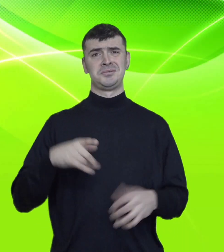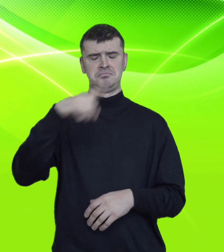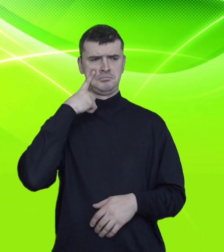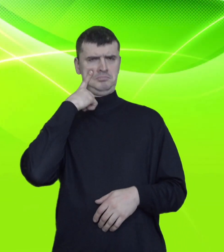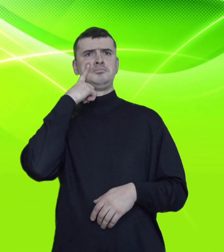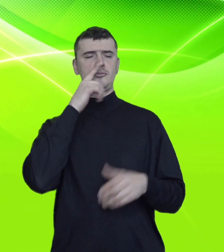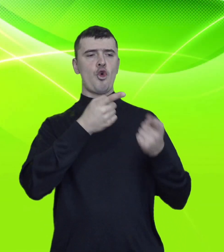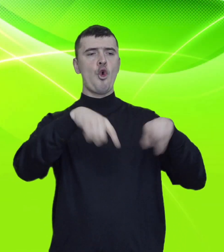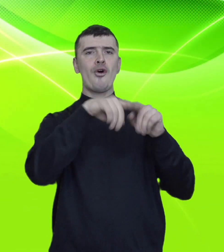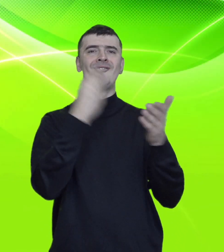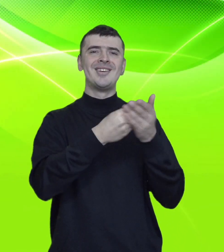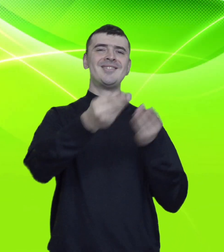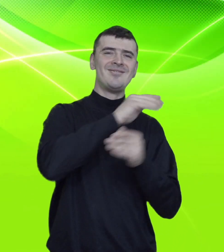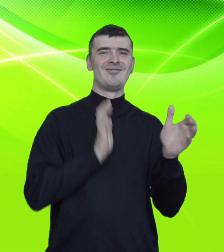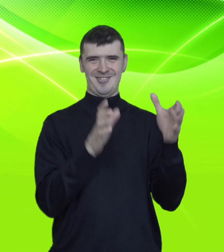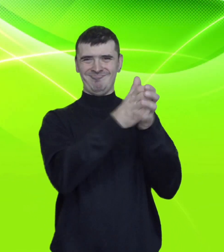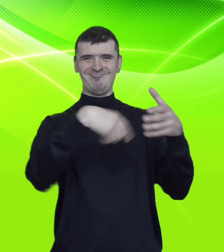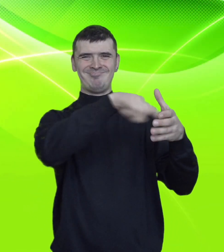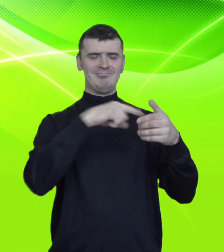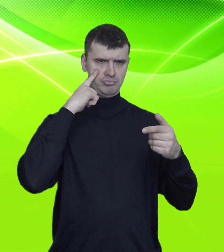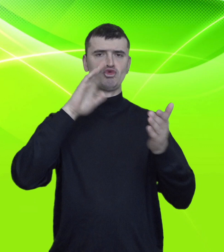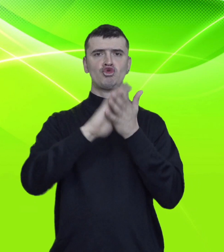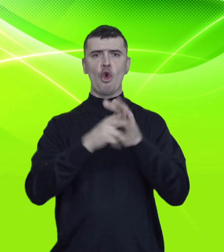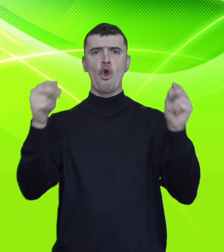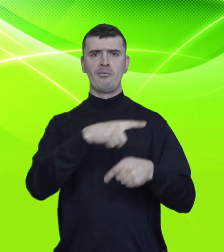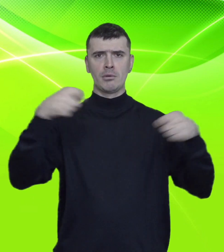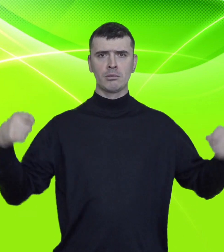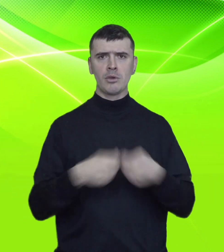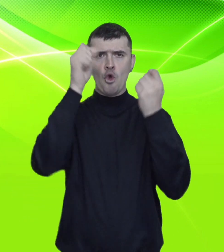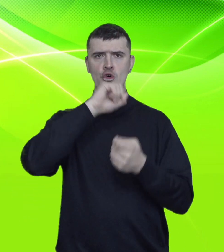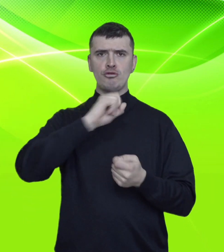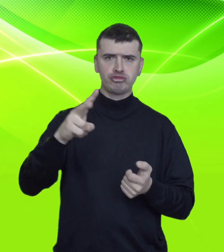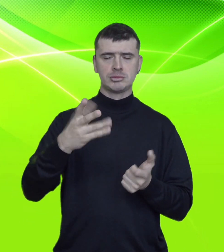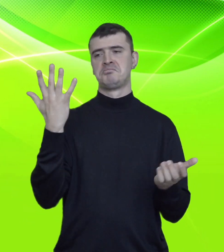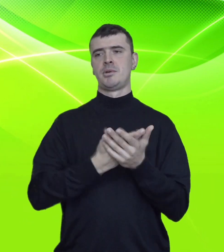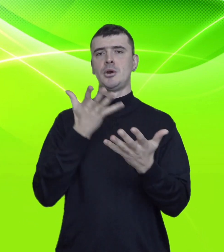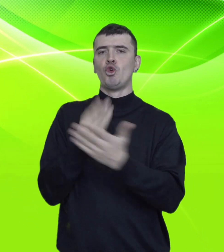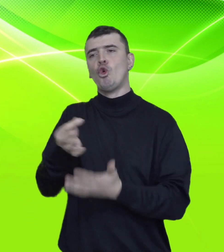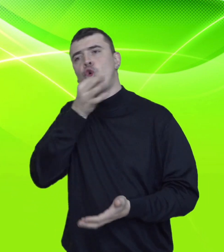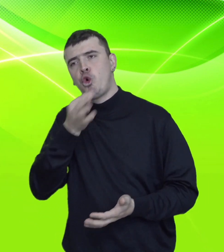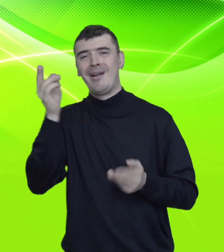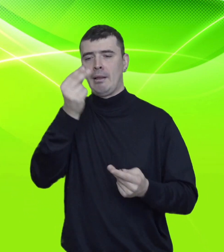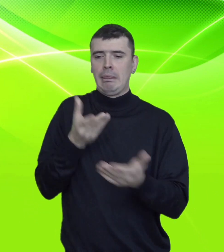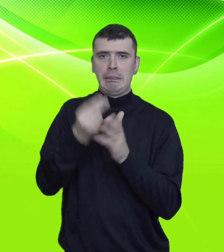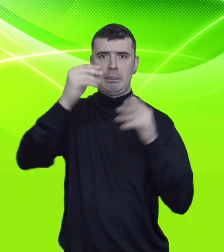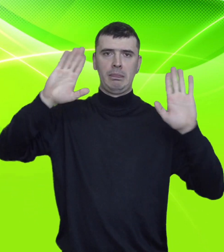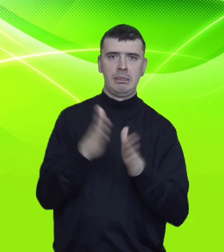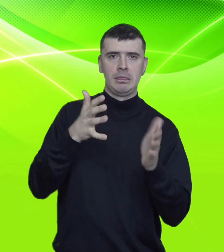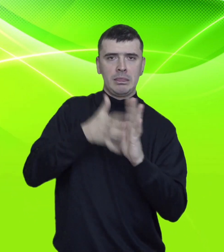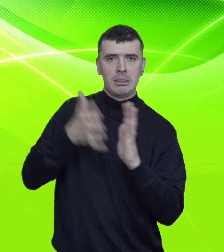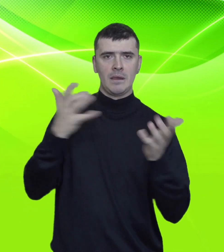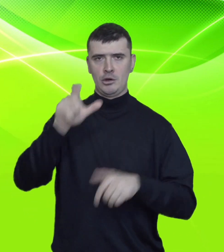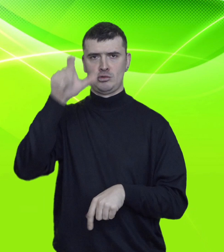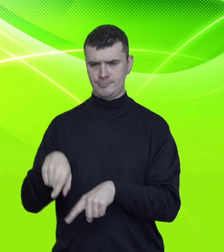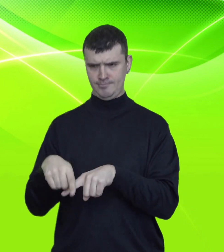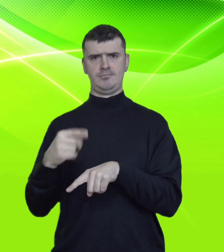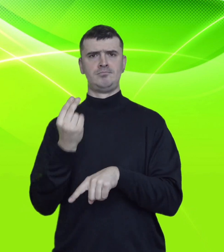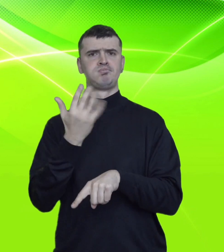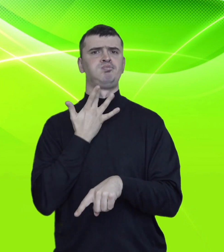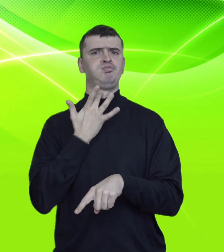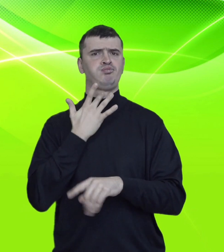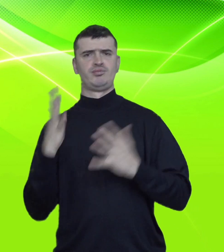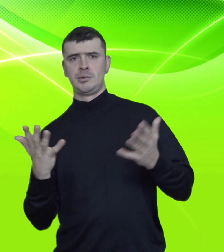Если финансовая организация нарушила договор: не выплатила или недоплатила клиенту деньги либо, наоборот,